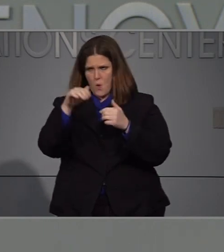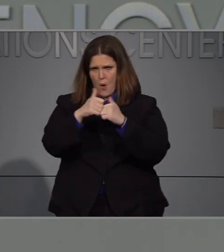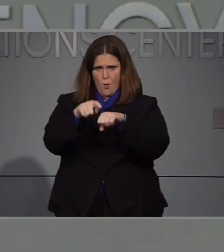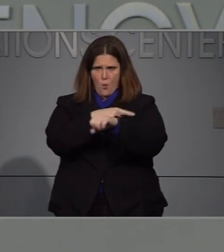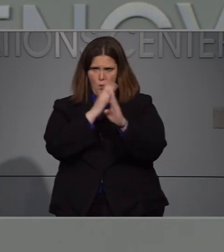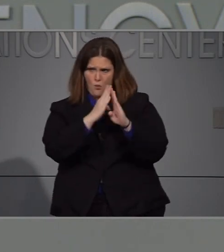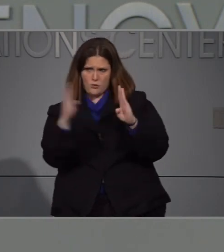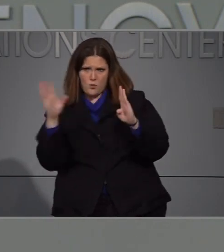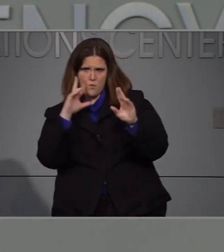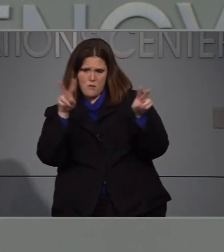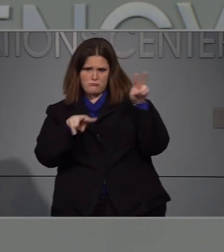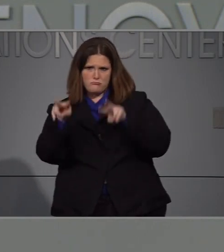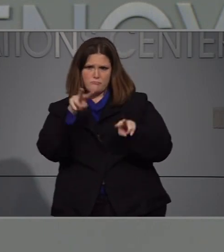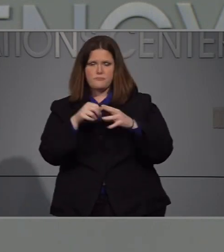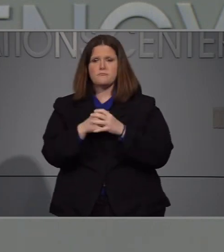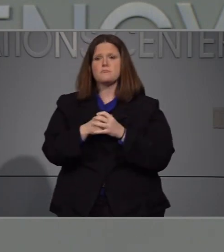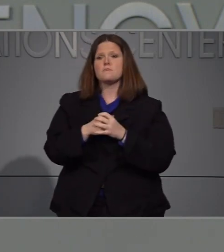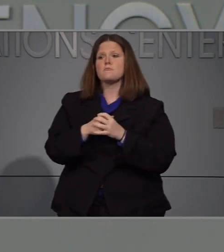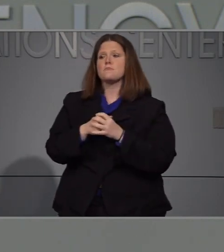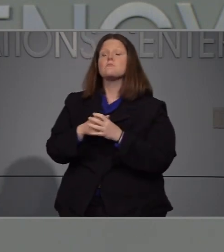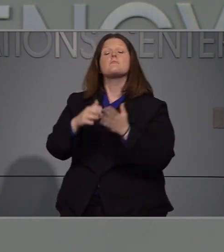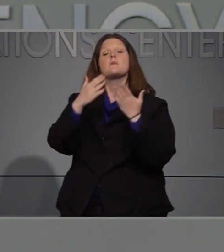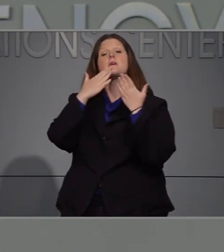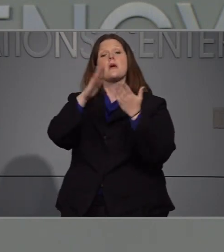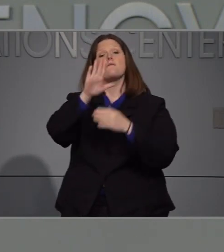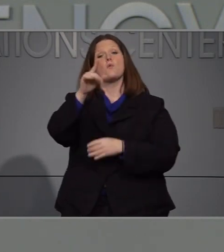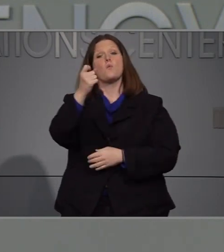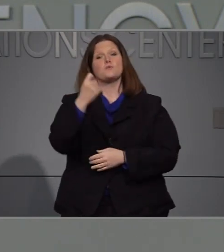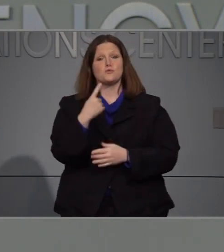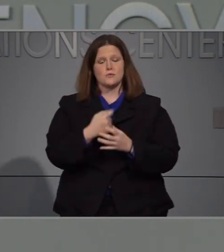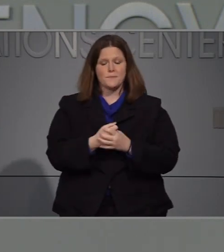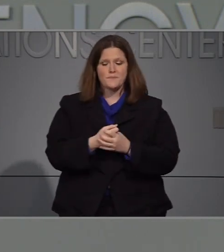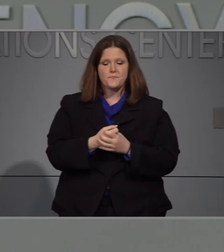Respuesta en Gracias por la pregunta al observar la información científica y el